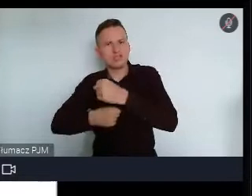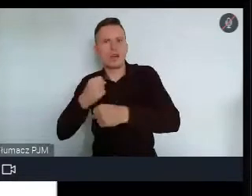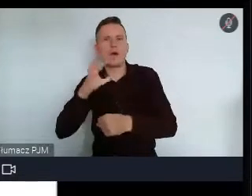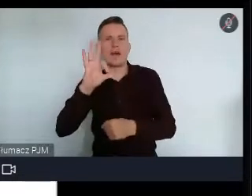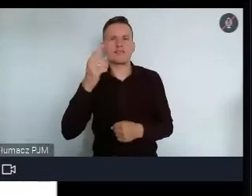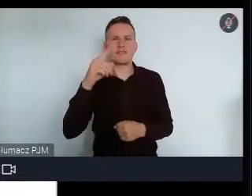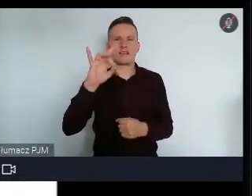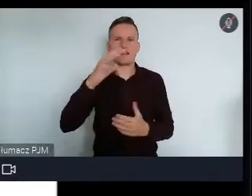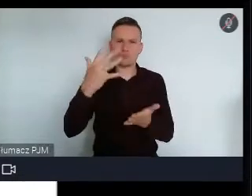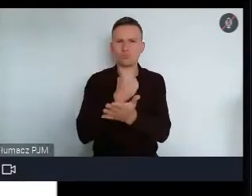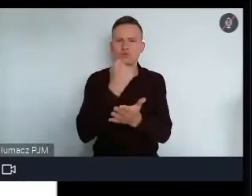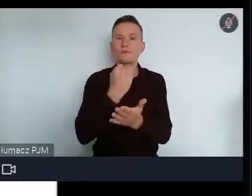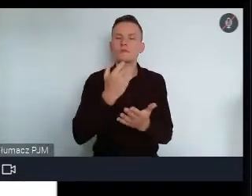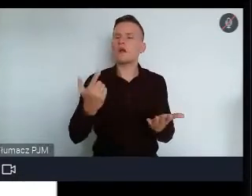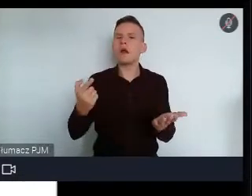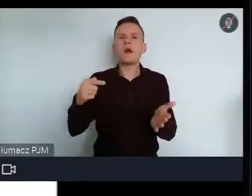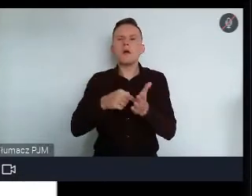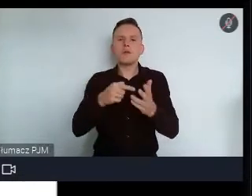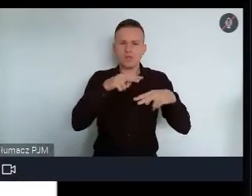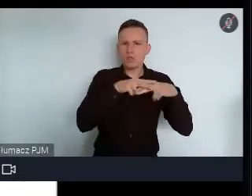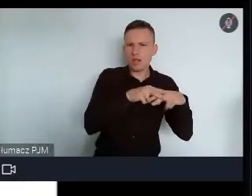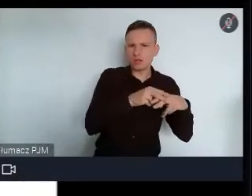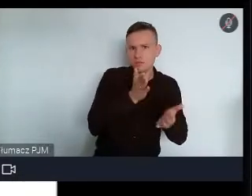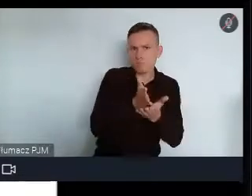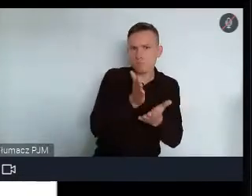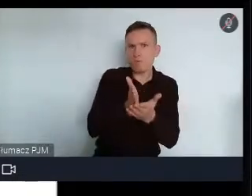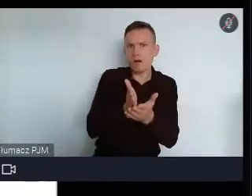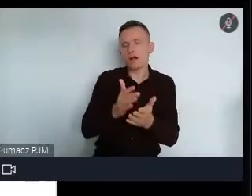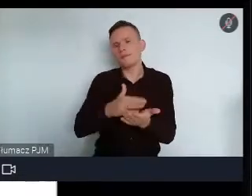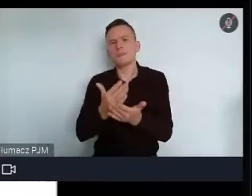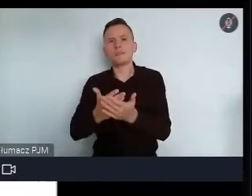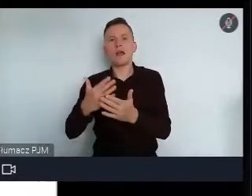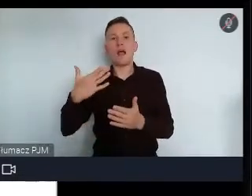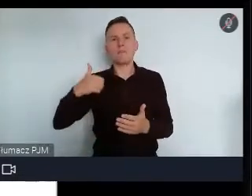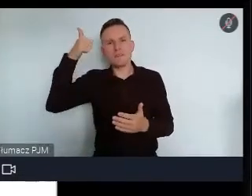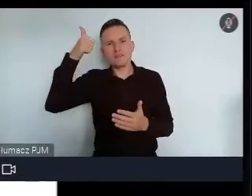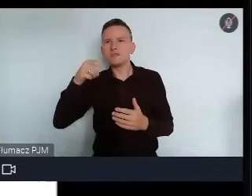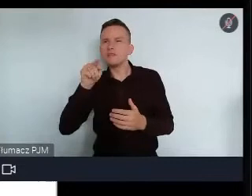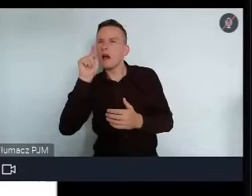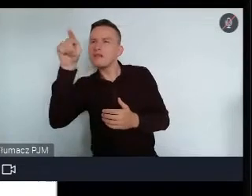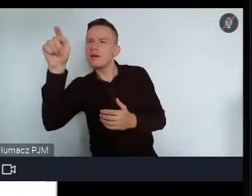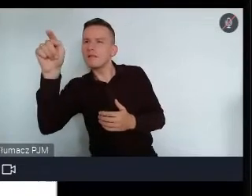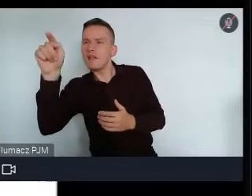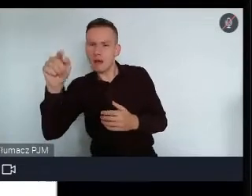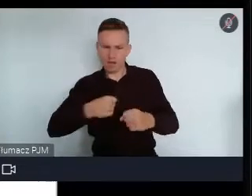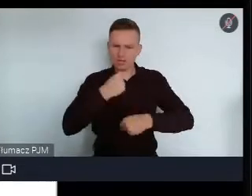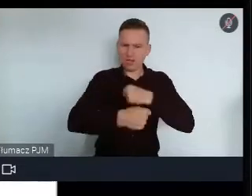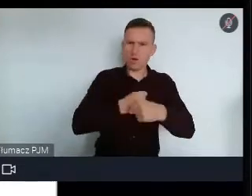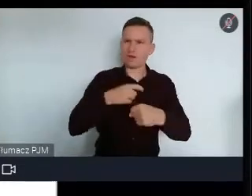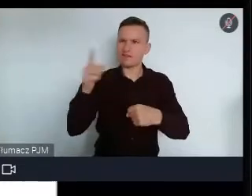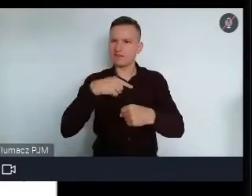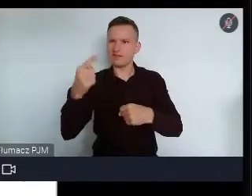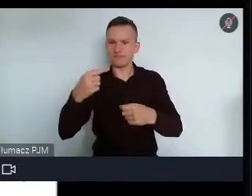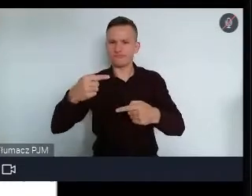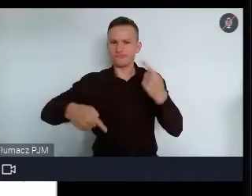Narzędzie pomoże zwizualizować luki pomiędzy ambicjami, a konkretnymi działaniami, pomoże zrozumieć, jakie są konkretne potrzeby